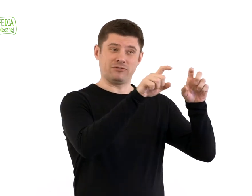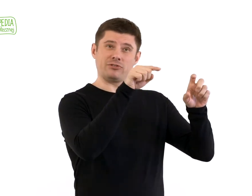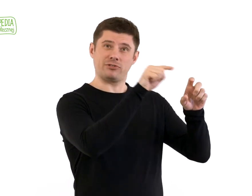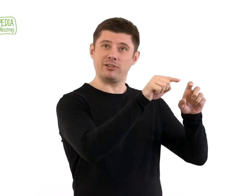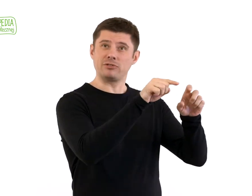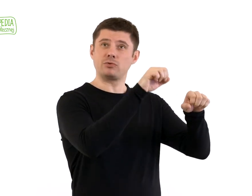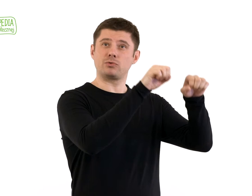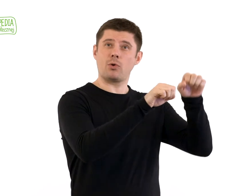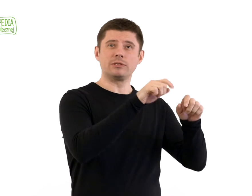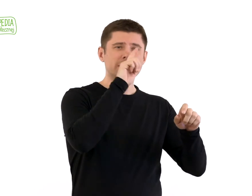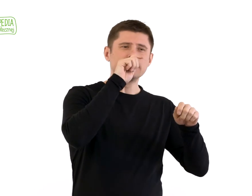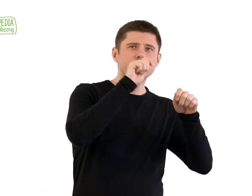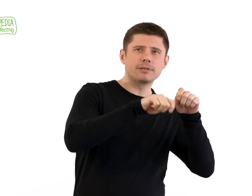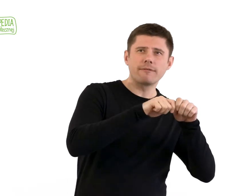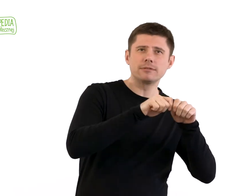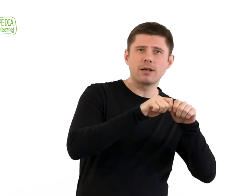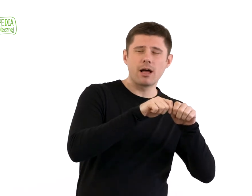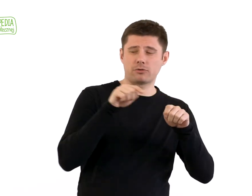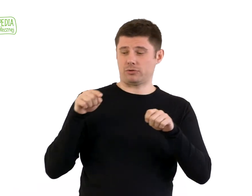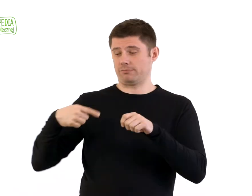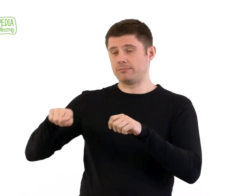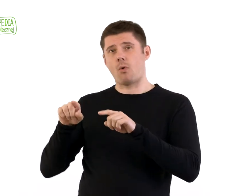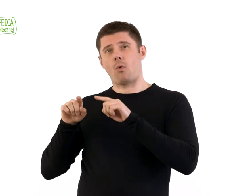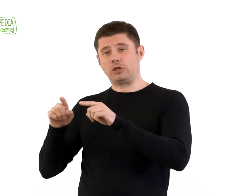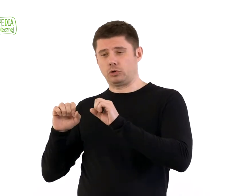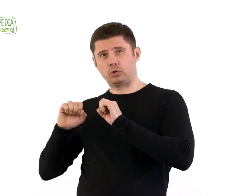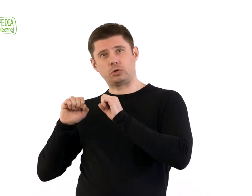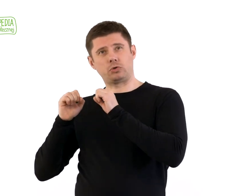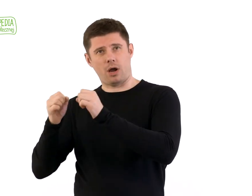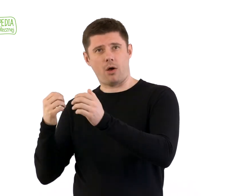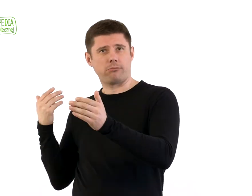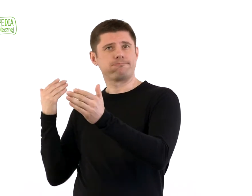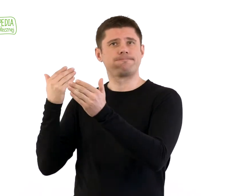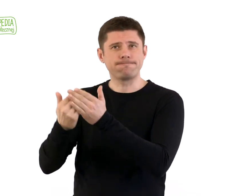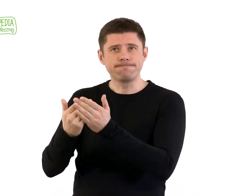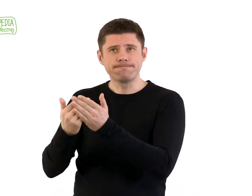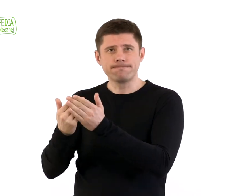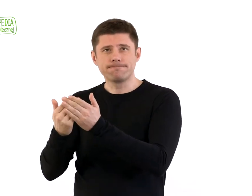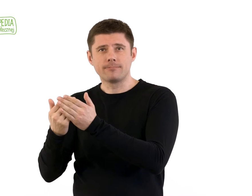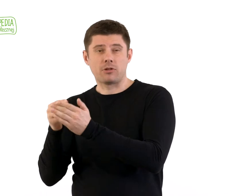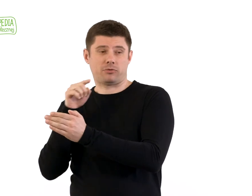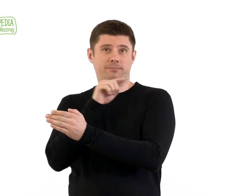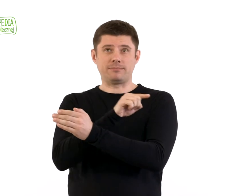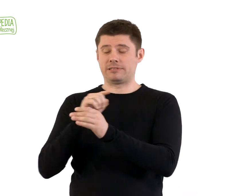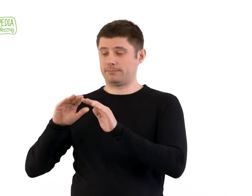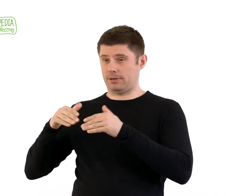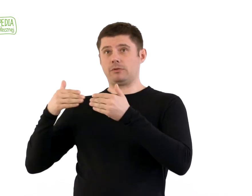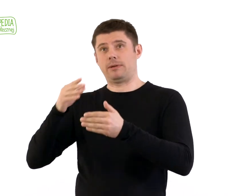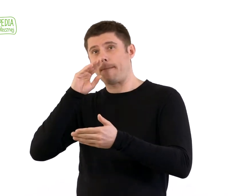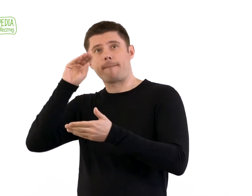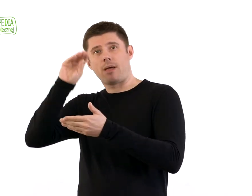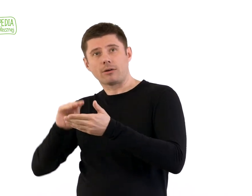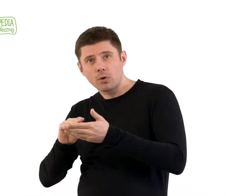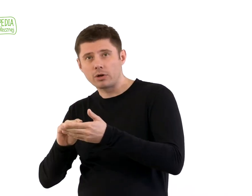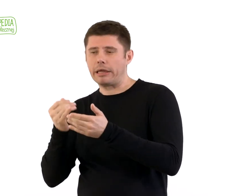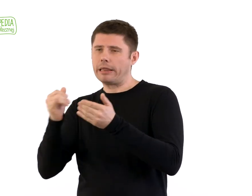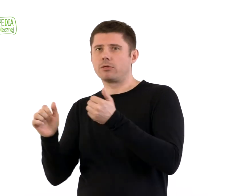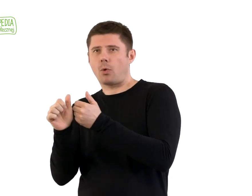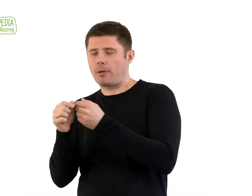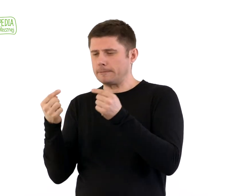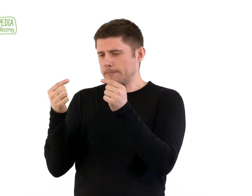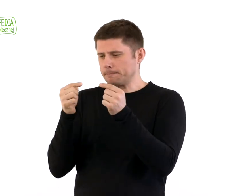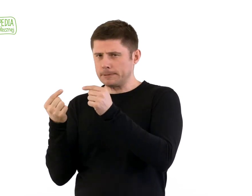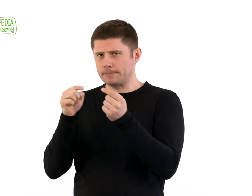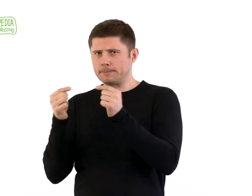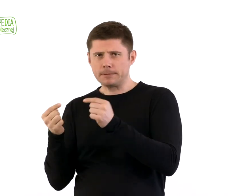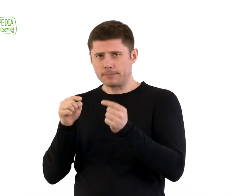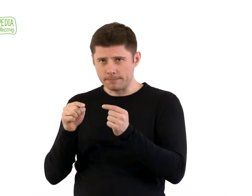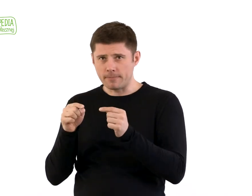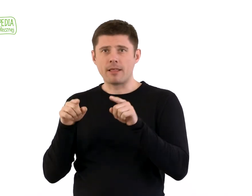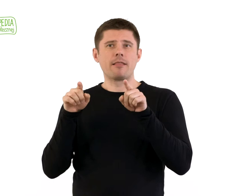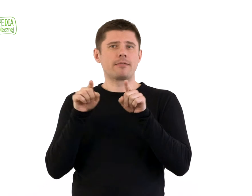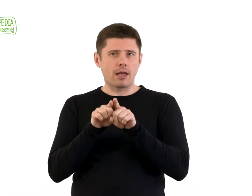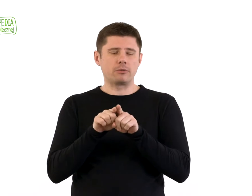W tym czasie bada, czy wpisane działania mieszczą się w sferze pożytku publicznego i czy dokumenty organizacji to potwierdzają.